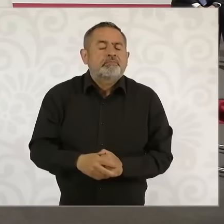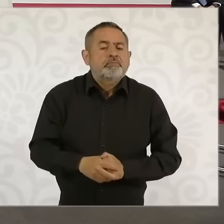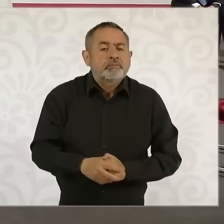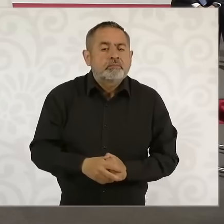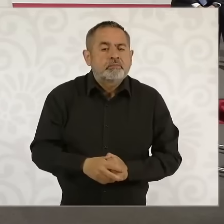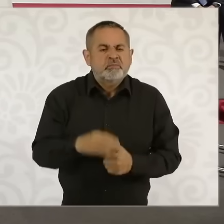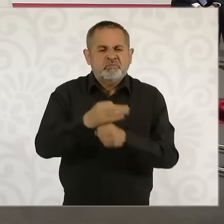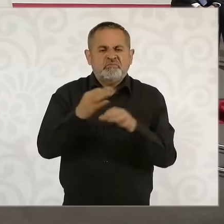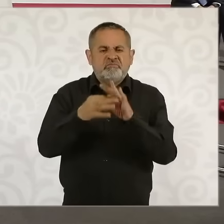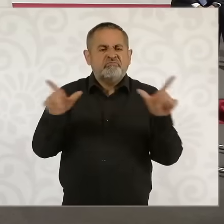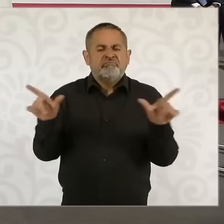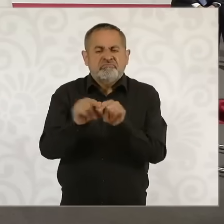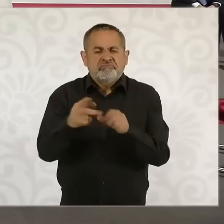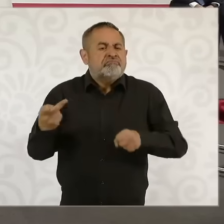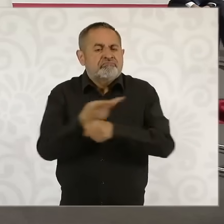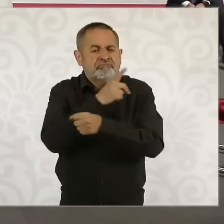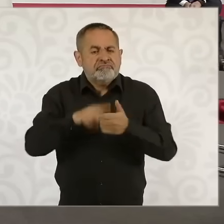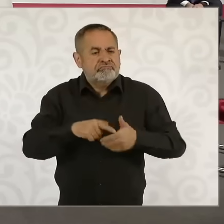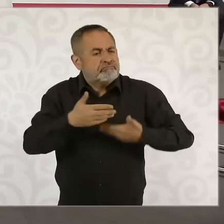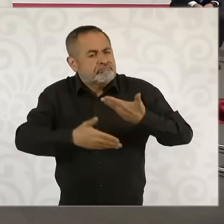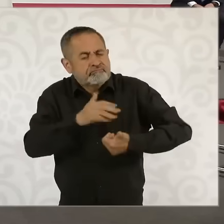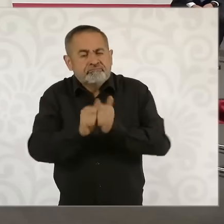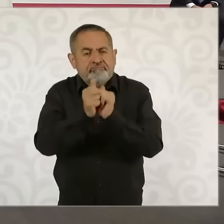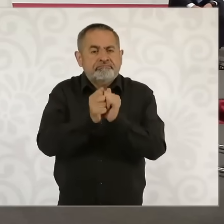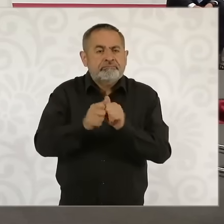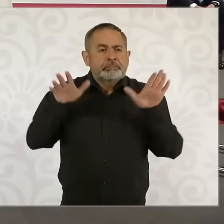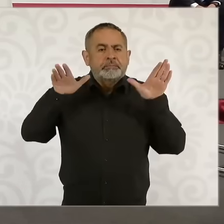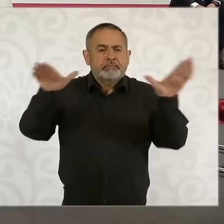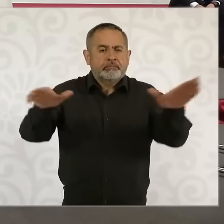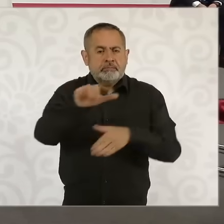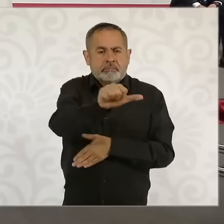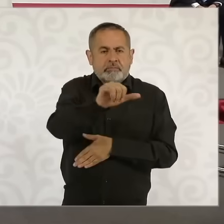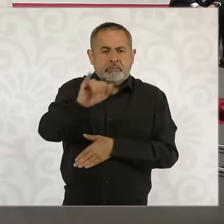una breve reseña de cómo ha ido evolucionando el aeropuerto Felipe Ángeles en cuanto a las rutas